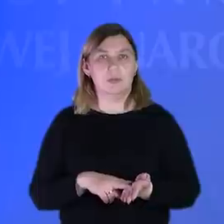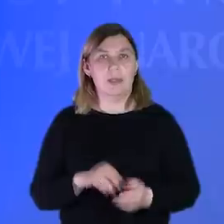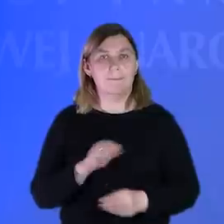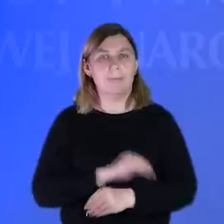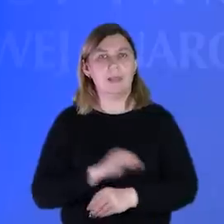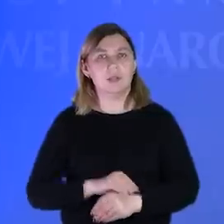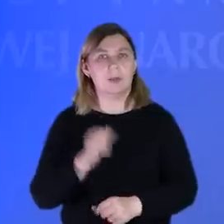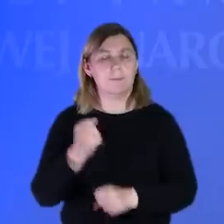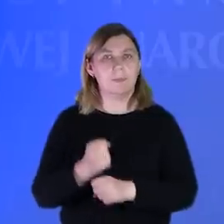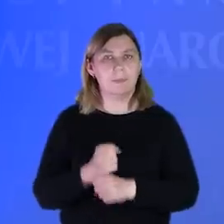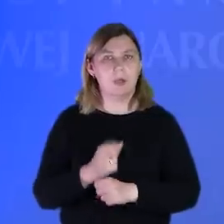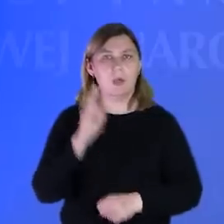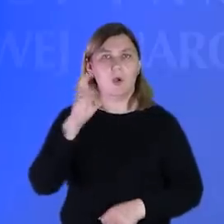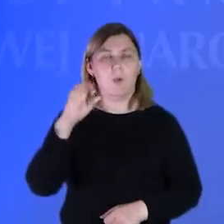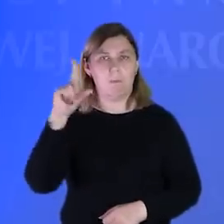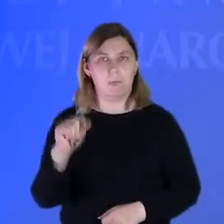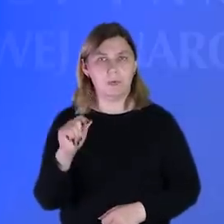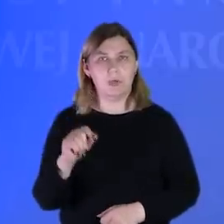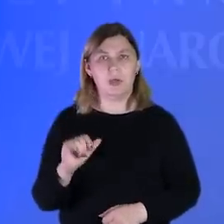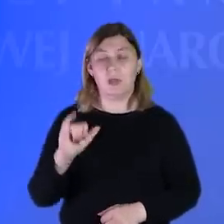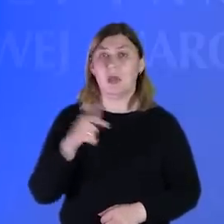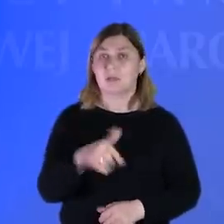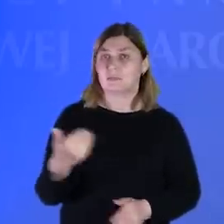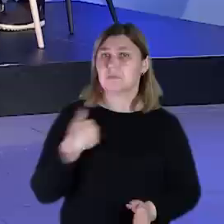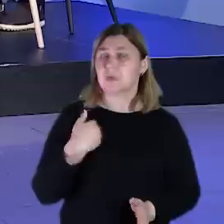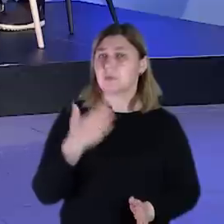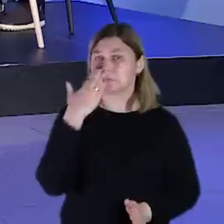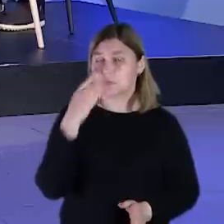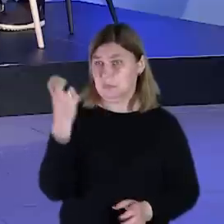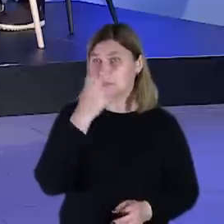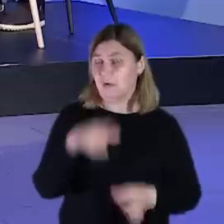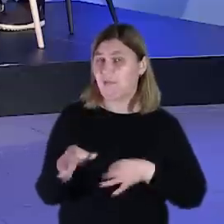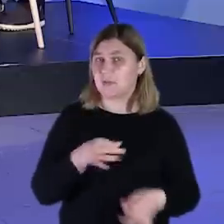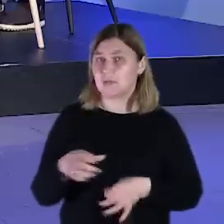metodyce pracy KOP-u. Jak do tego doszło? To jest ciekawa historia. -Wie pan co,